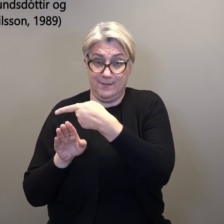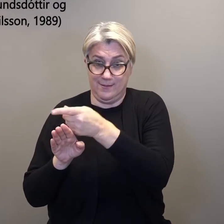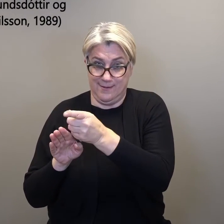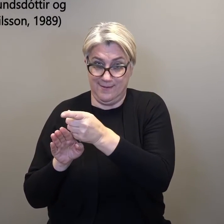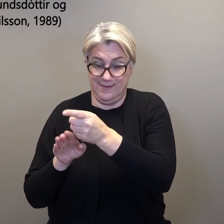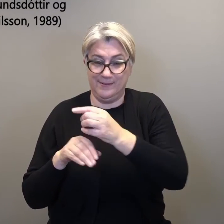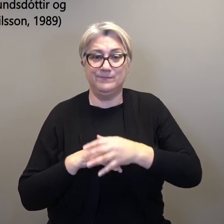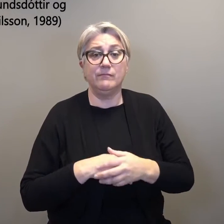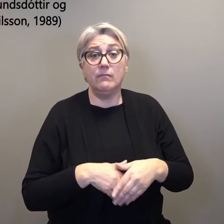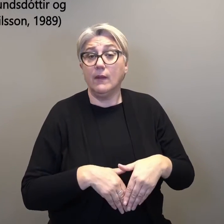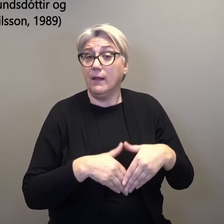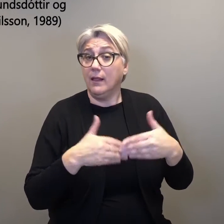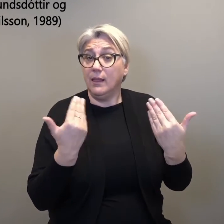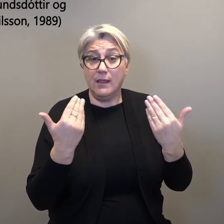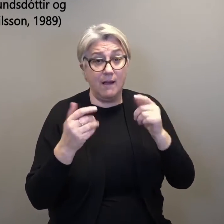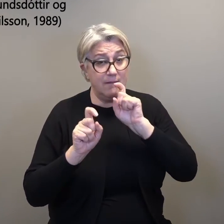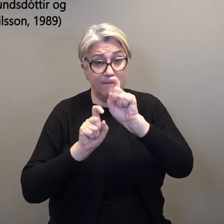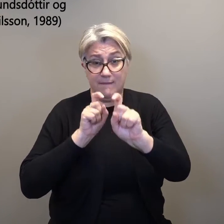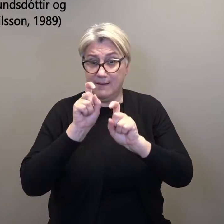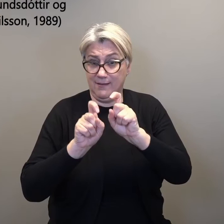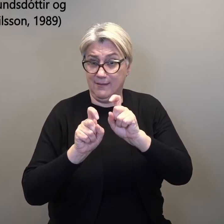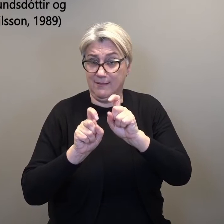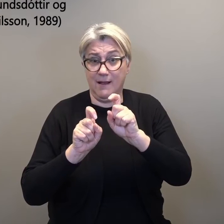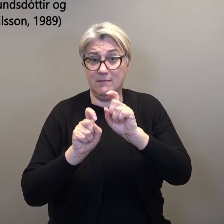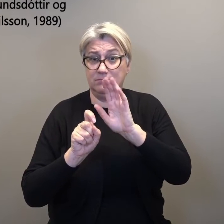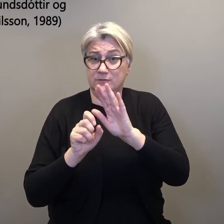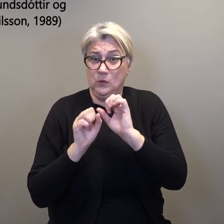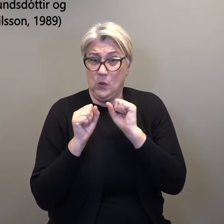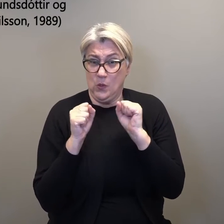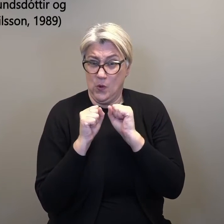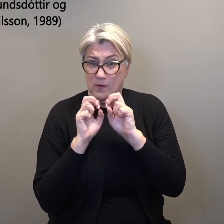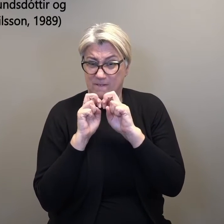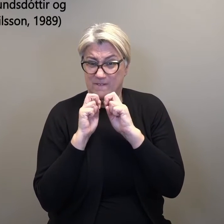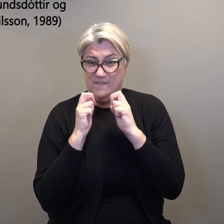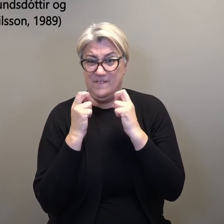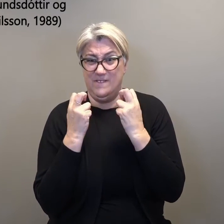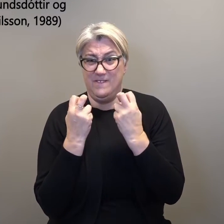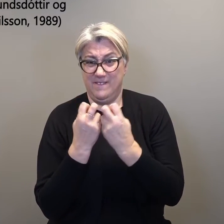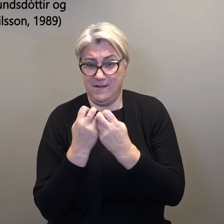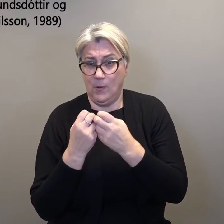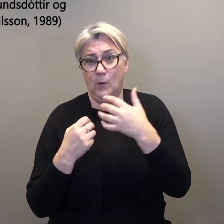þeirra en enginn kvartaði yfir þrengslum.